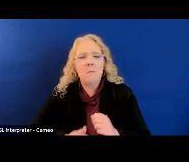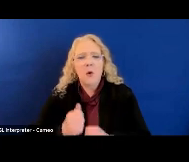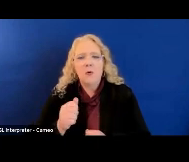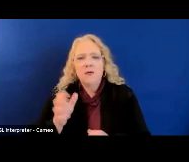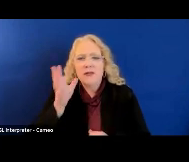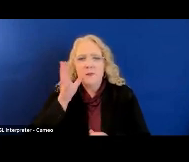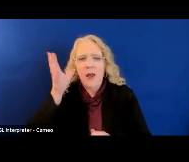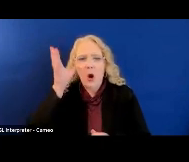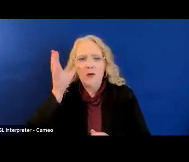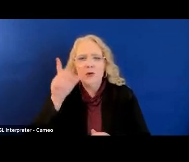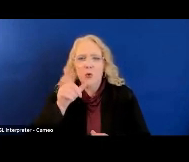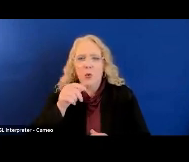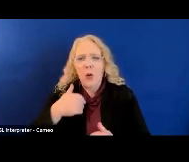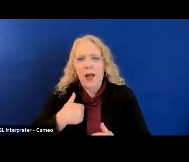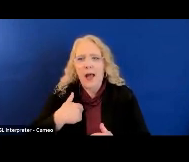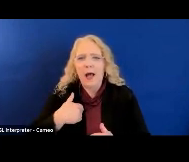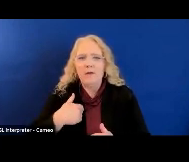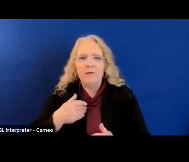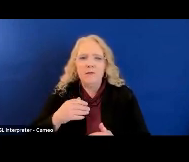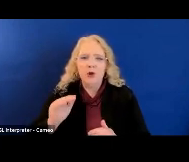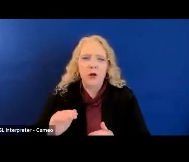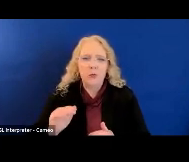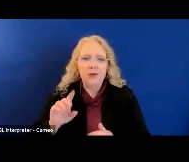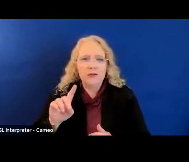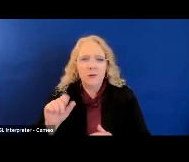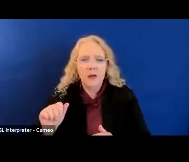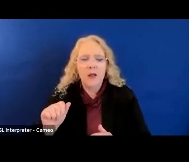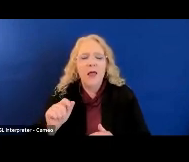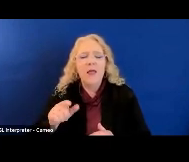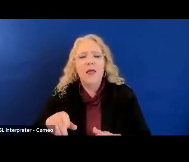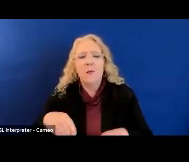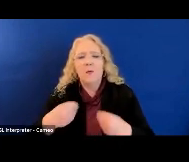estudiantes con discapacidades que a menudo brindan capacitación y apoyo a las familias durante todo